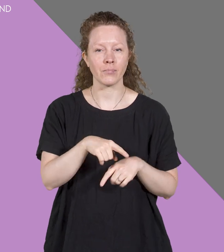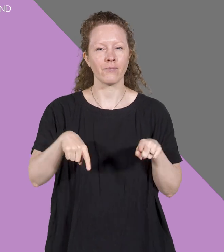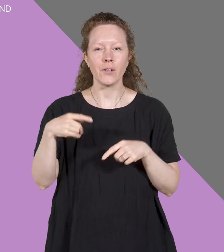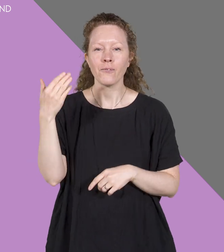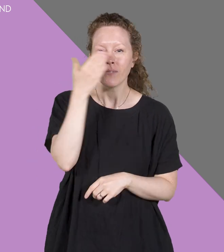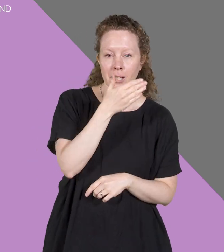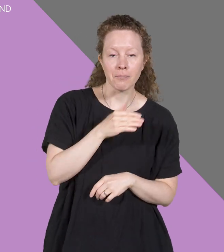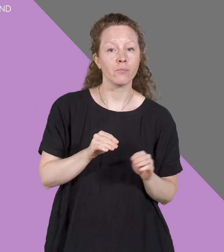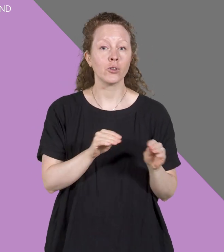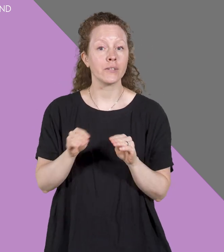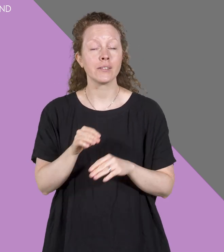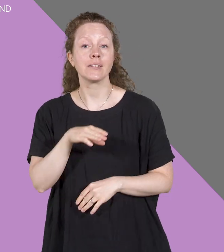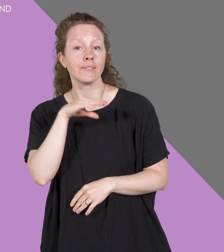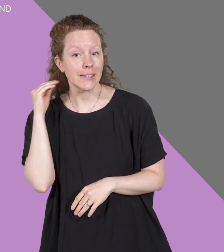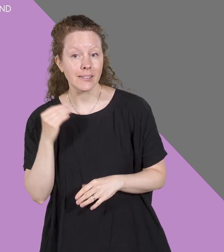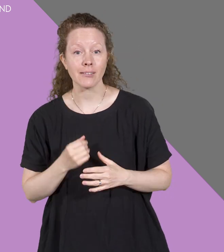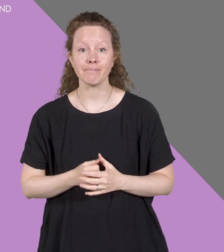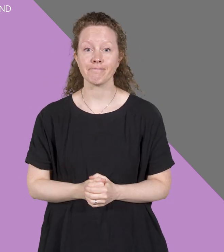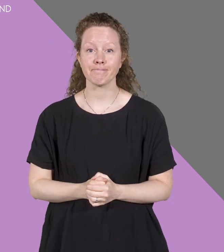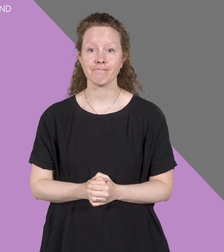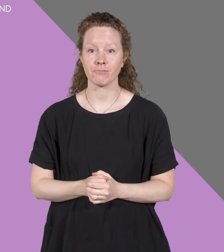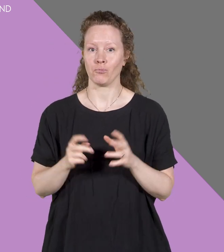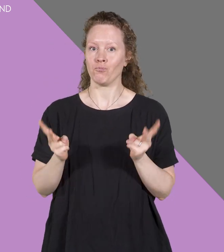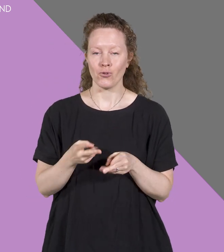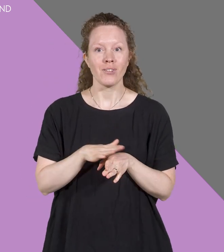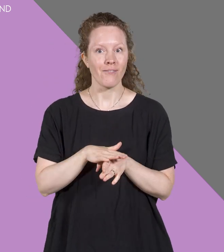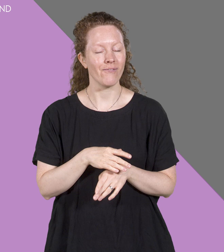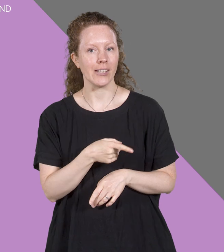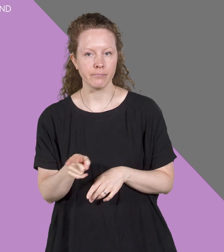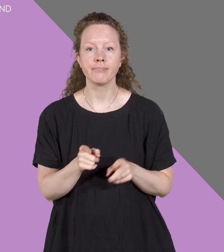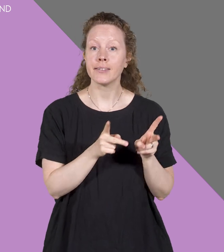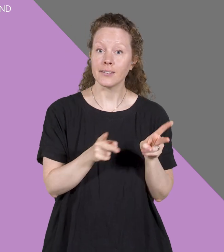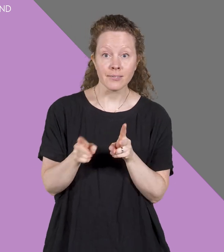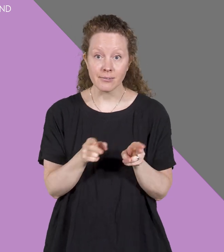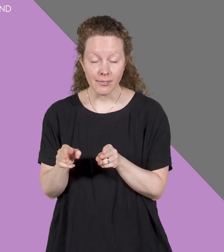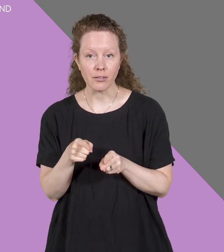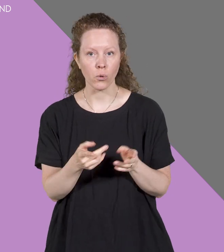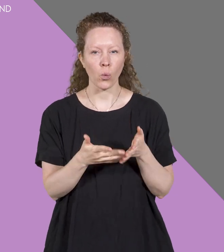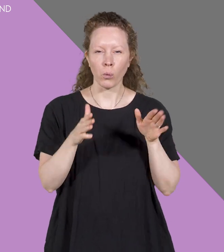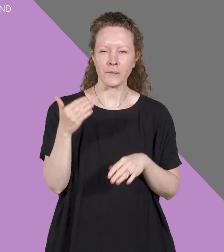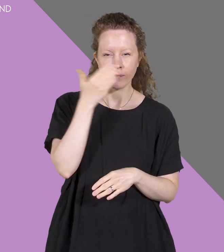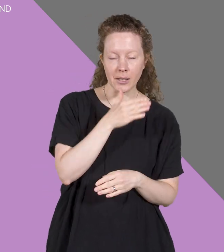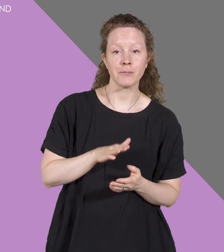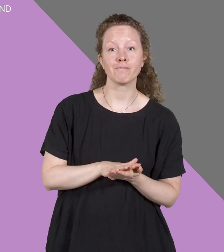som översätter videofilmer till svenska. Därtill kommer man att editera och göra teknisk bearbetning av -